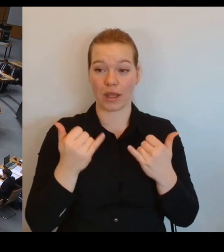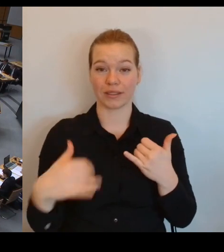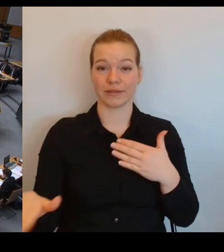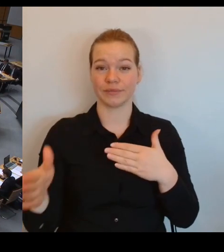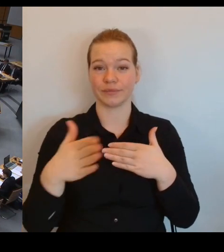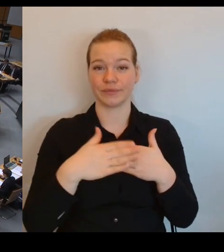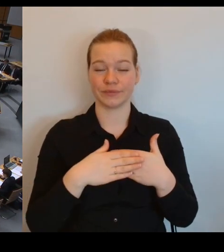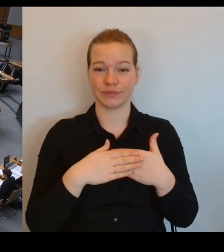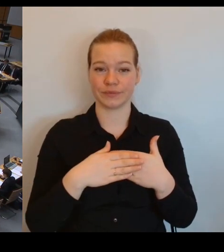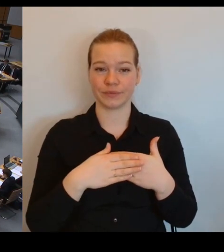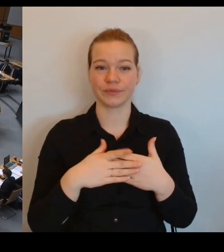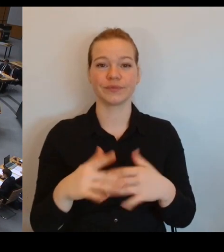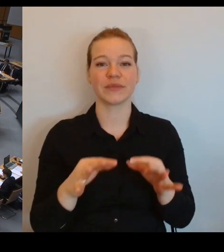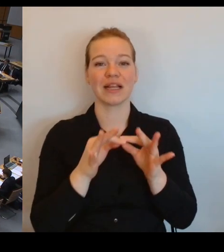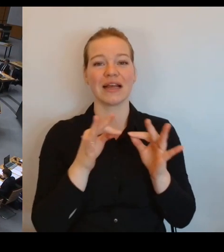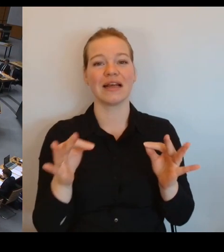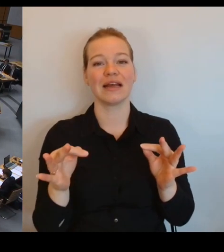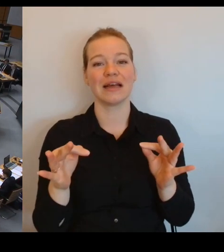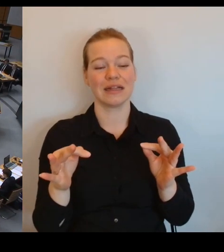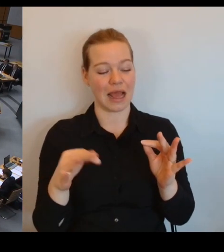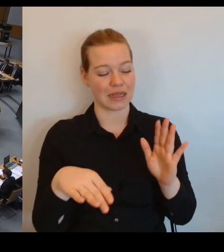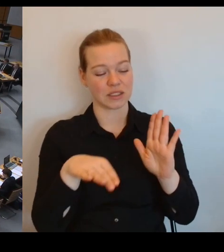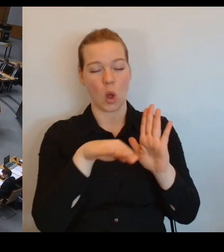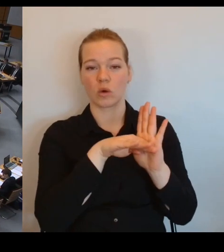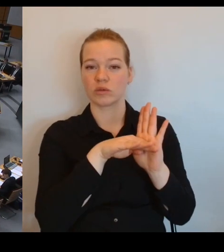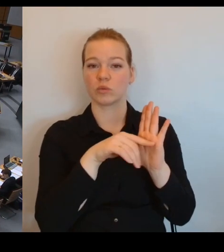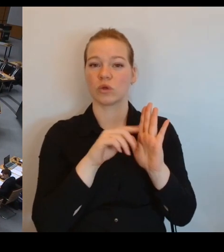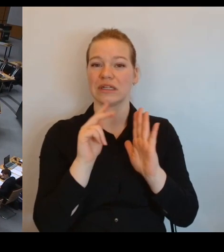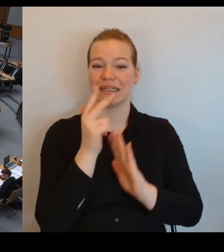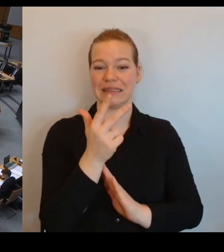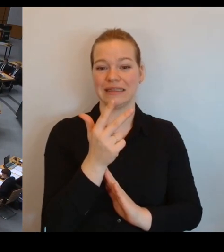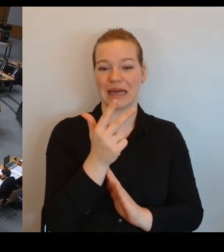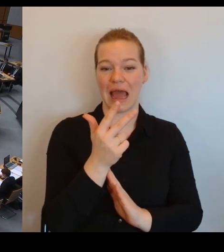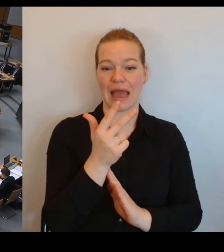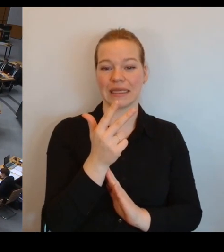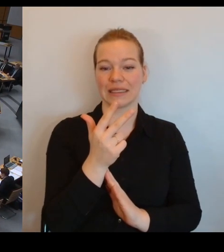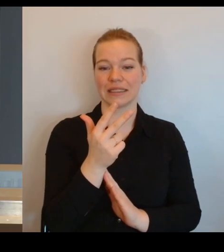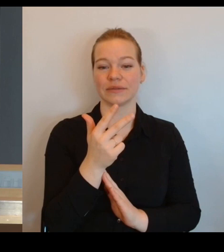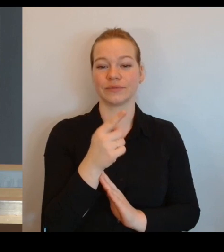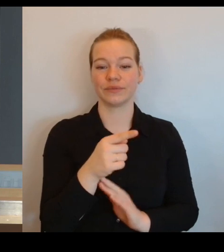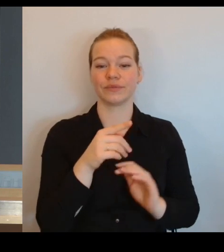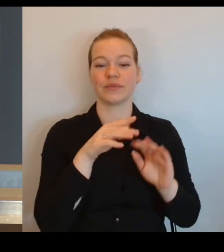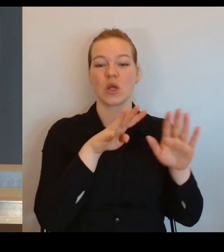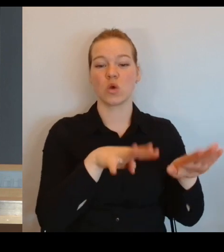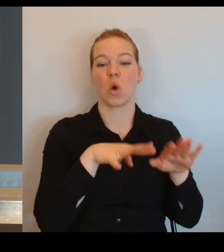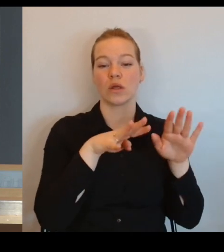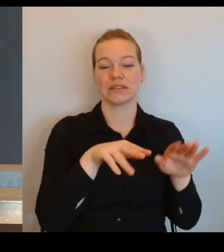19/1332: Jahresbericht 2023 des Rechnungshofs von Berlin gemäß